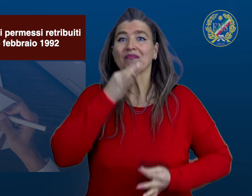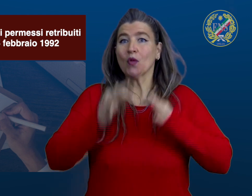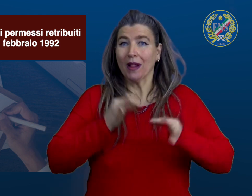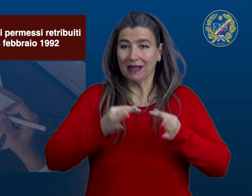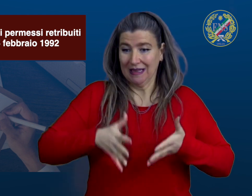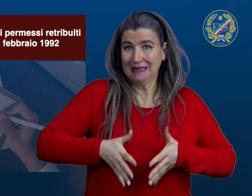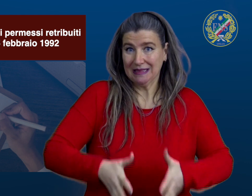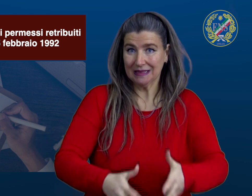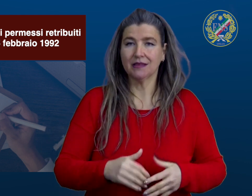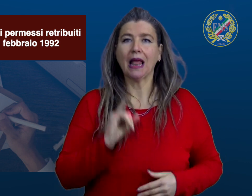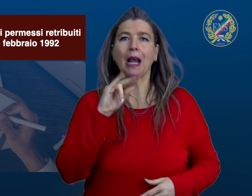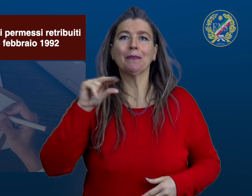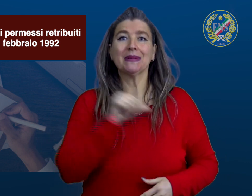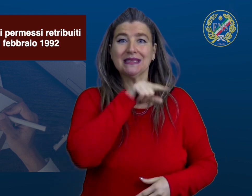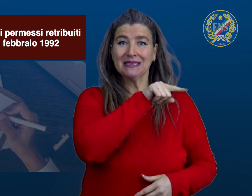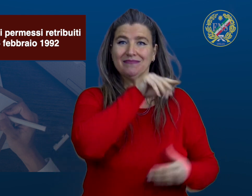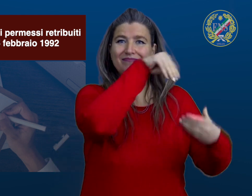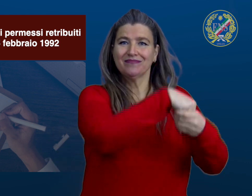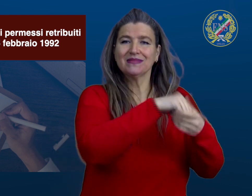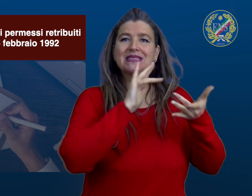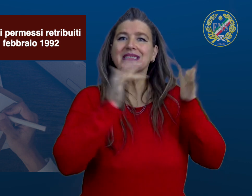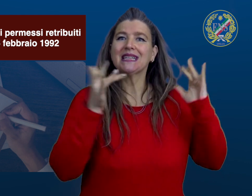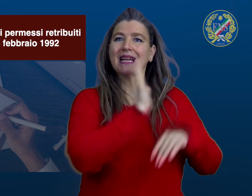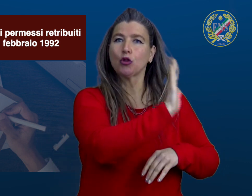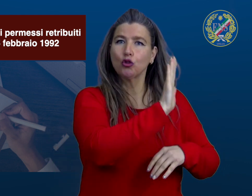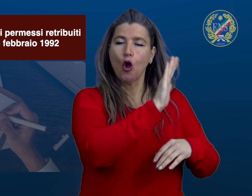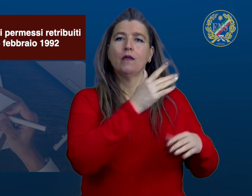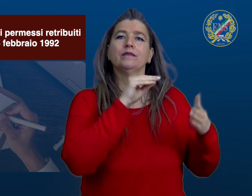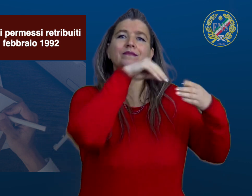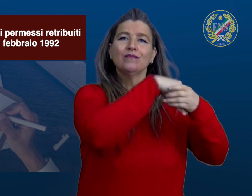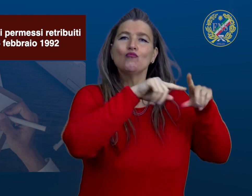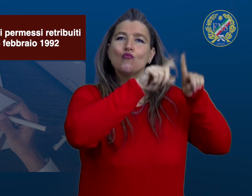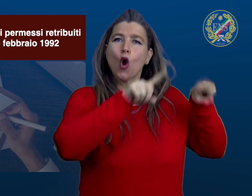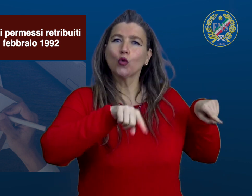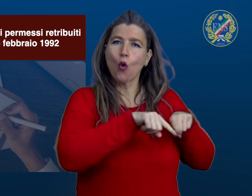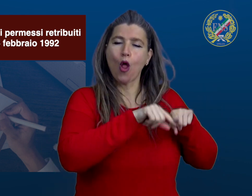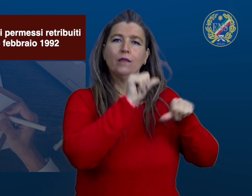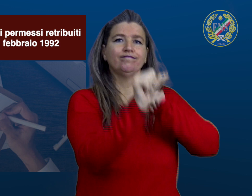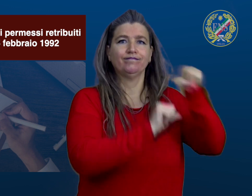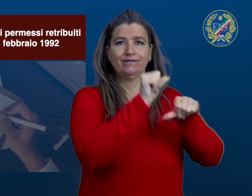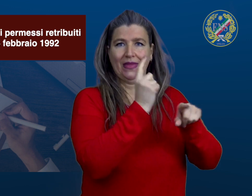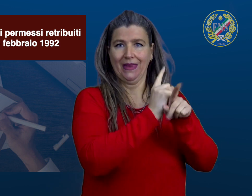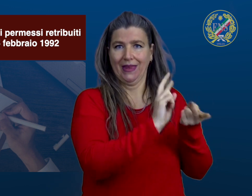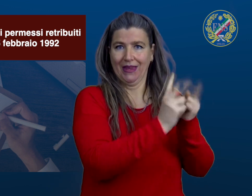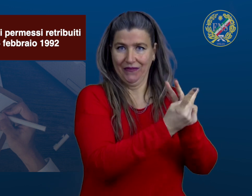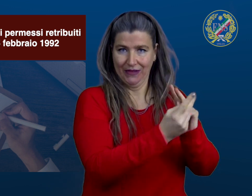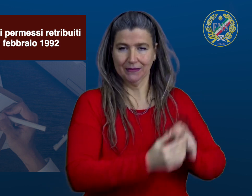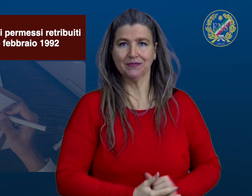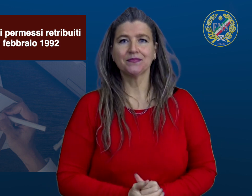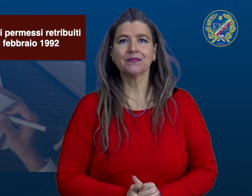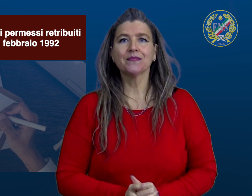Tra poco il modulo nel sito INPS deve essere cambiato.